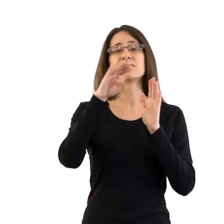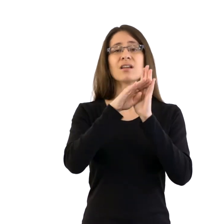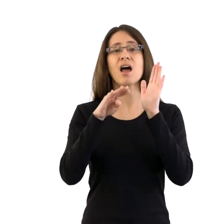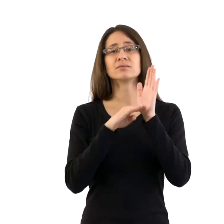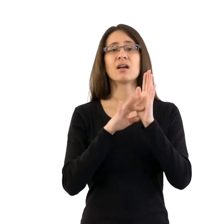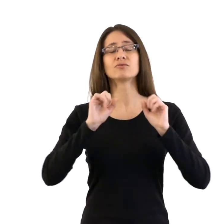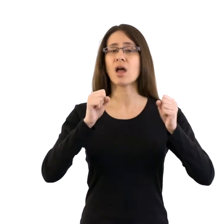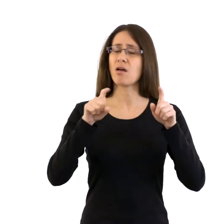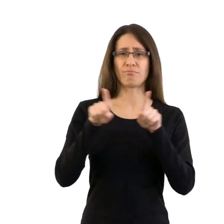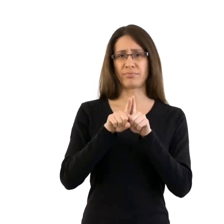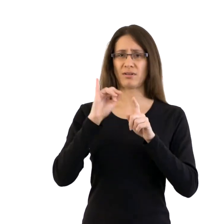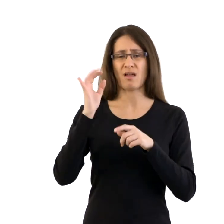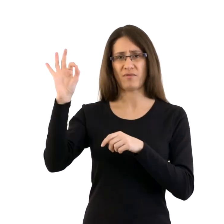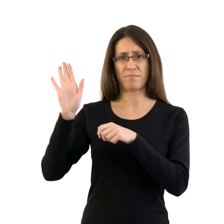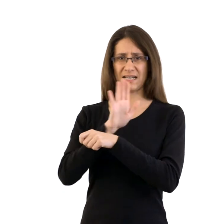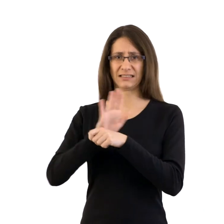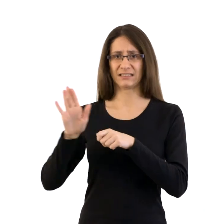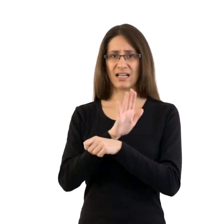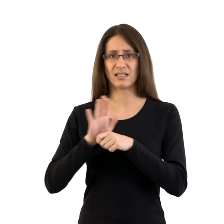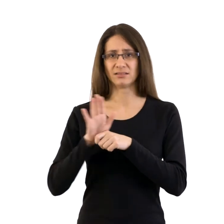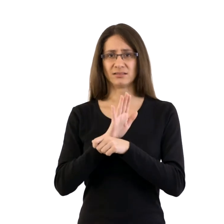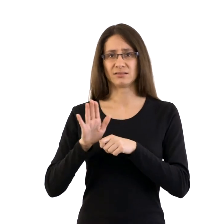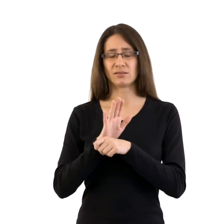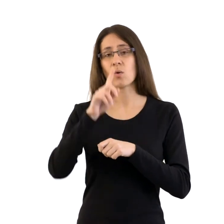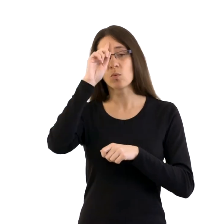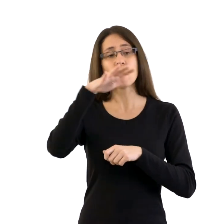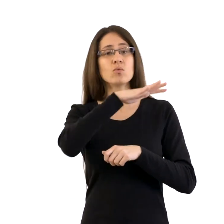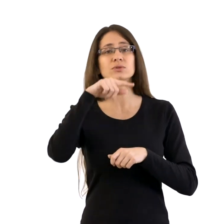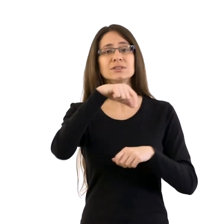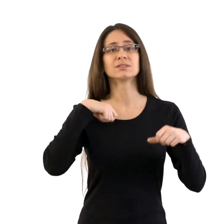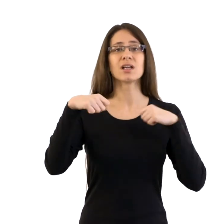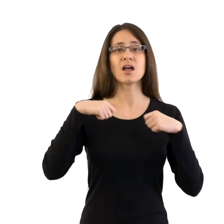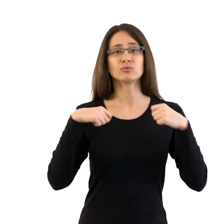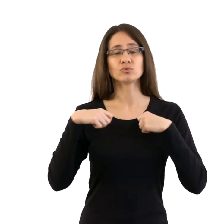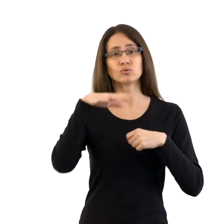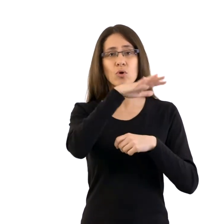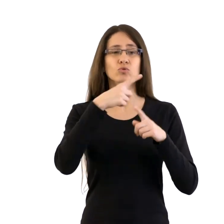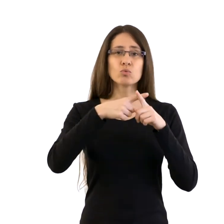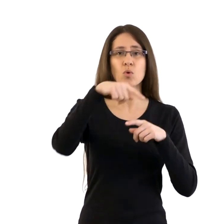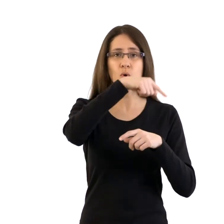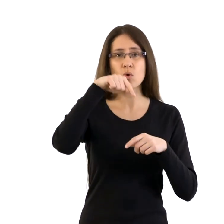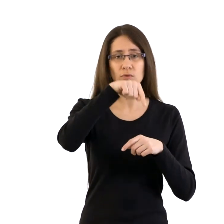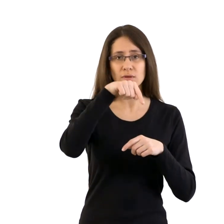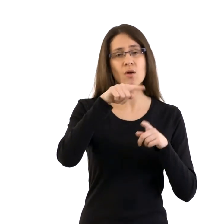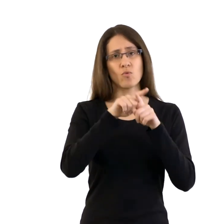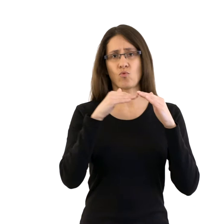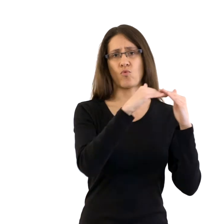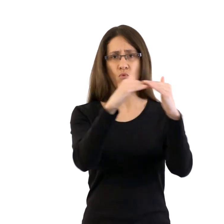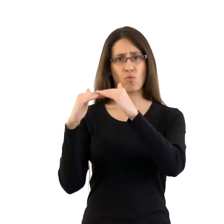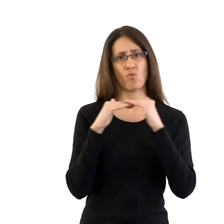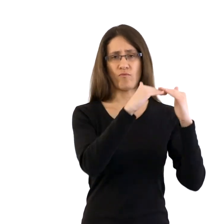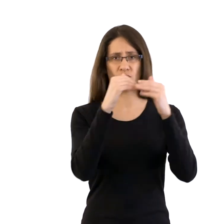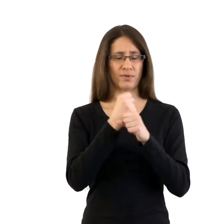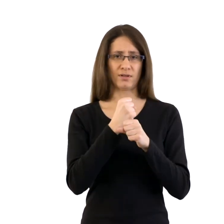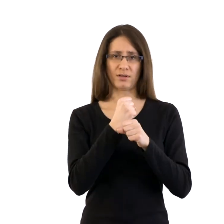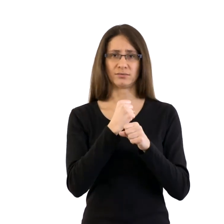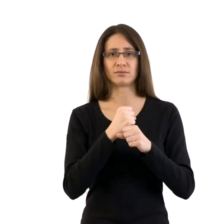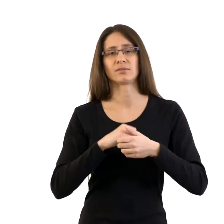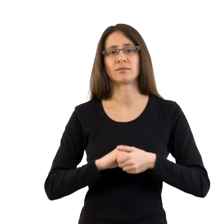regularny w oparciu o zasady biznesowe i demokratyczne zarządzanie wszystkich jego członków i pracowników.